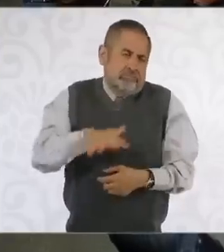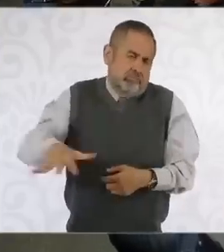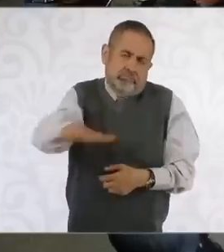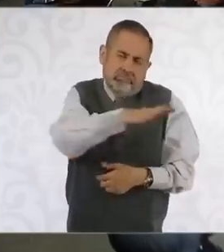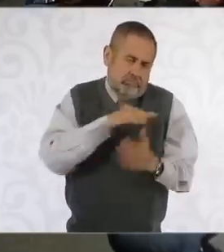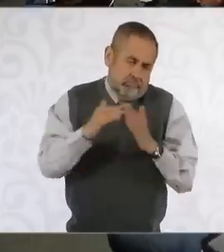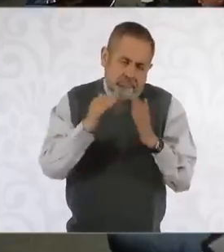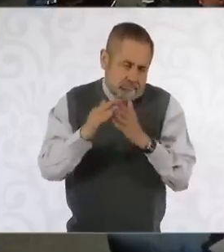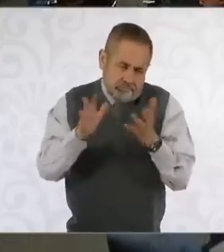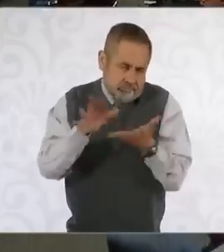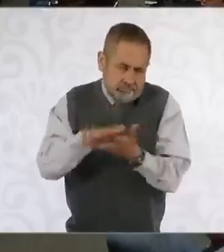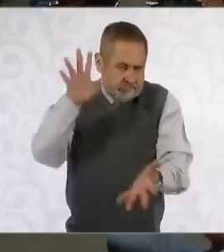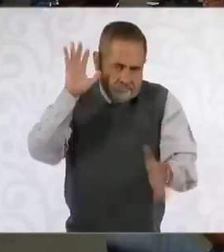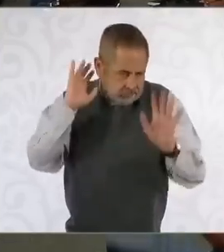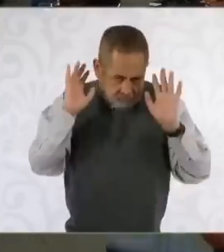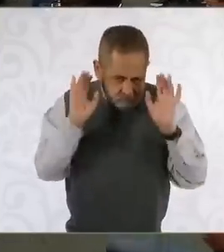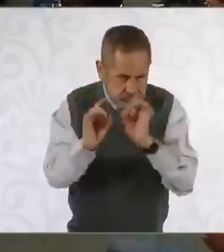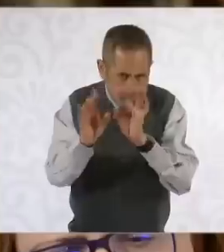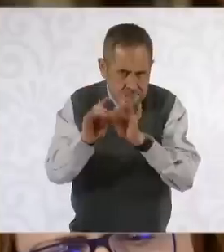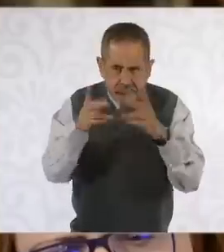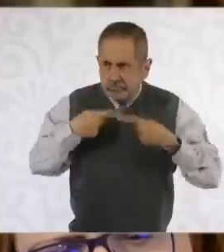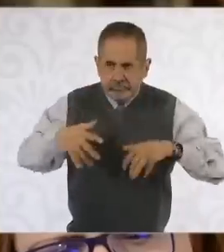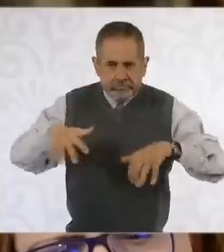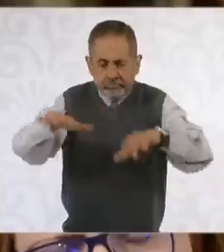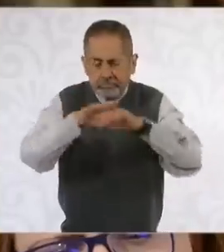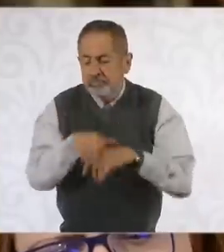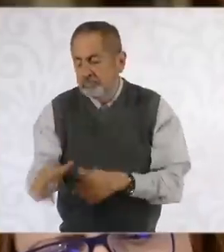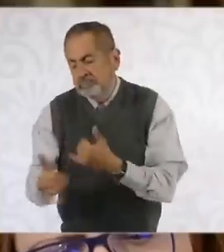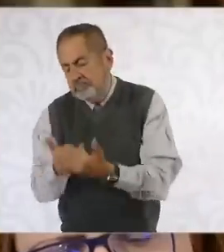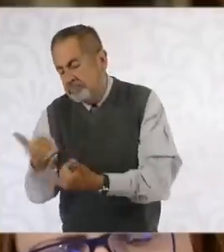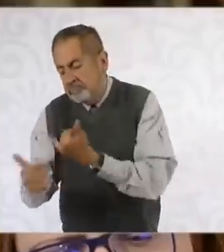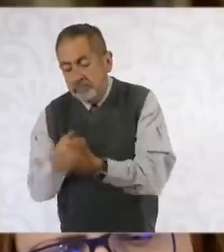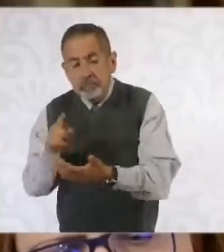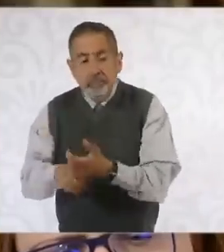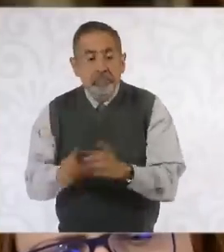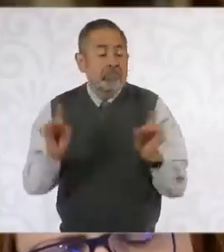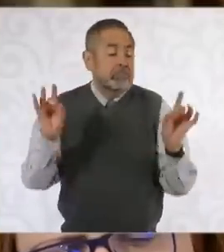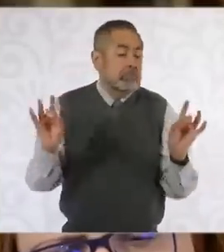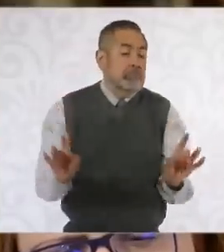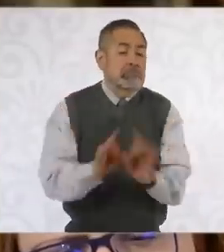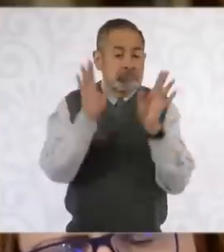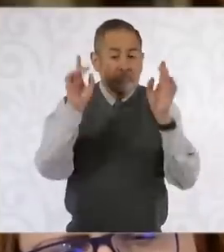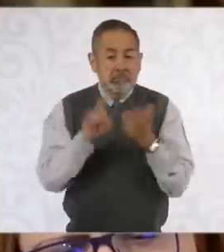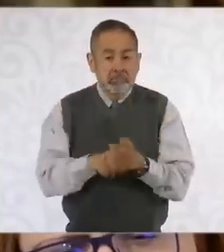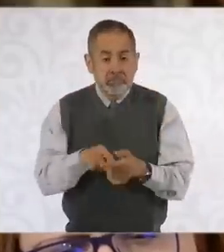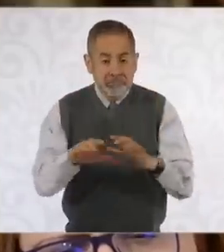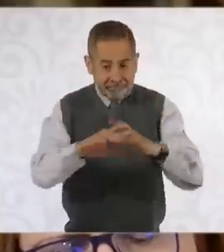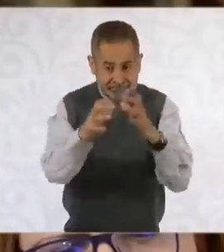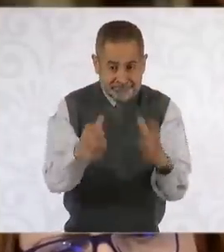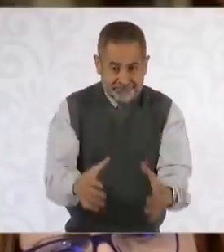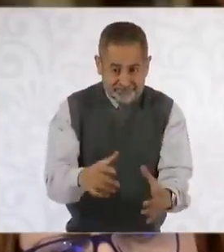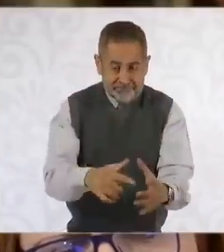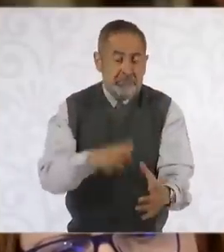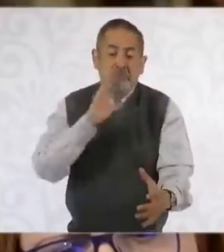en La mayoría del pueblo y eh Hay un accidente Porque el el tanque estaba mal y ahora resulta